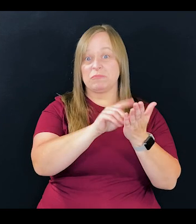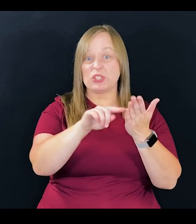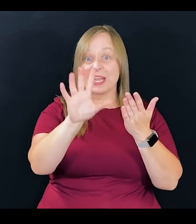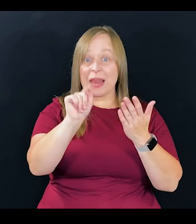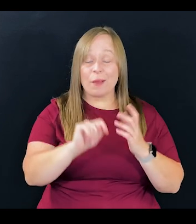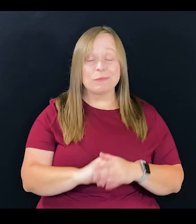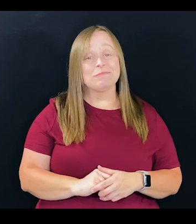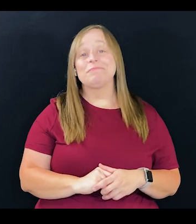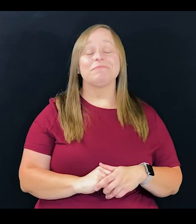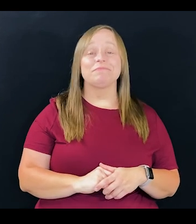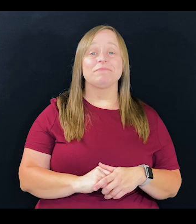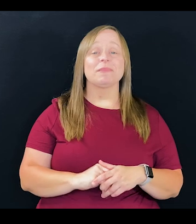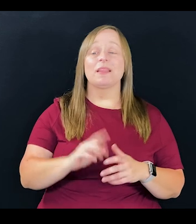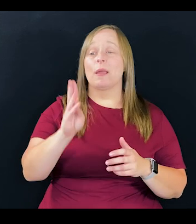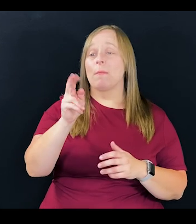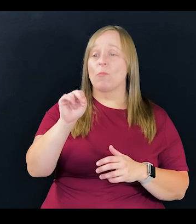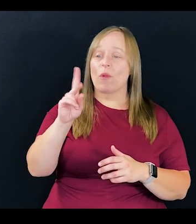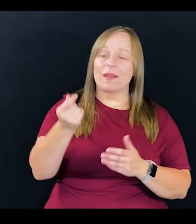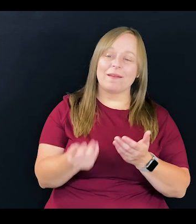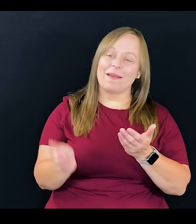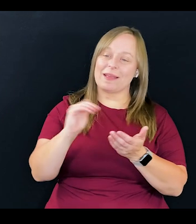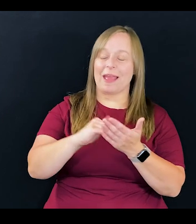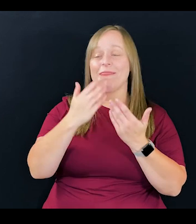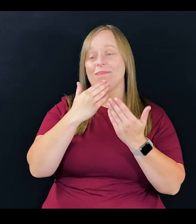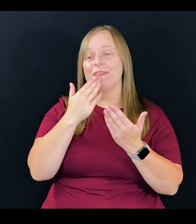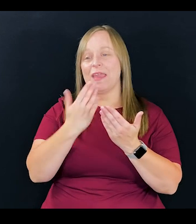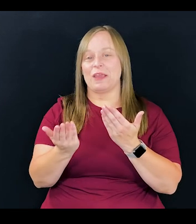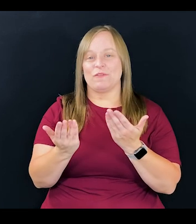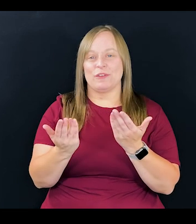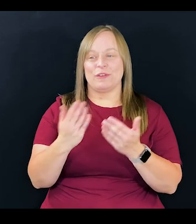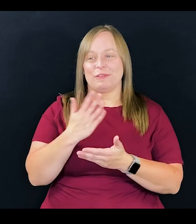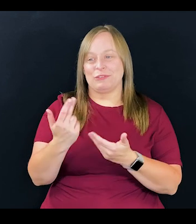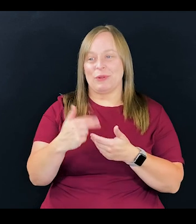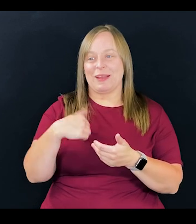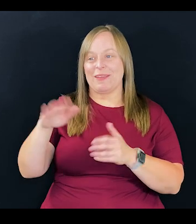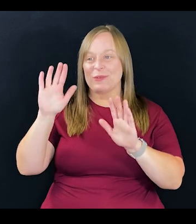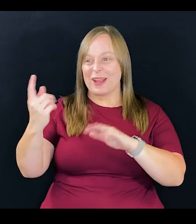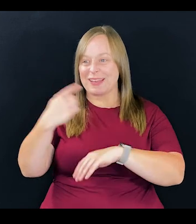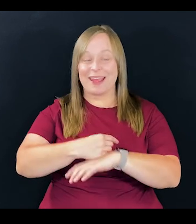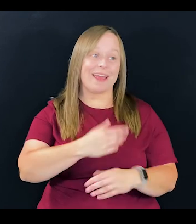para que todos puedan acceder a esto. Brenda, otra vez, muchísimas gracias. Que tengas un buen día.